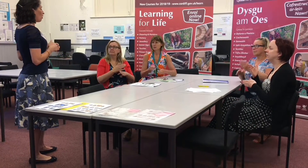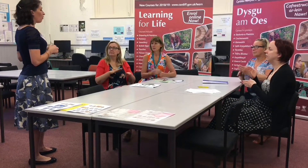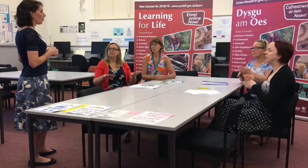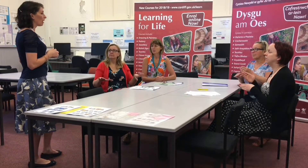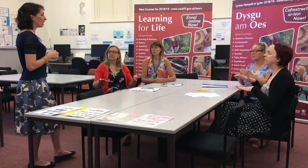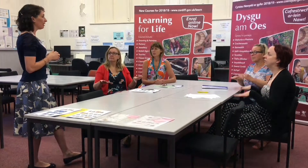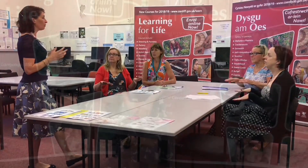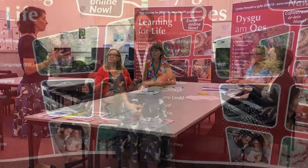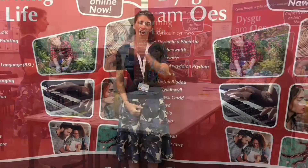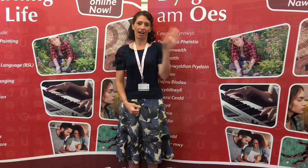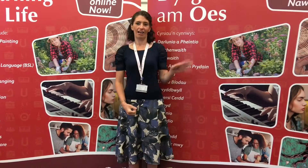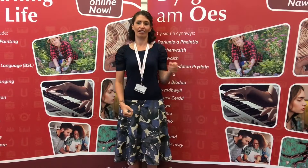Hello my name is Eleanor. Helo, Eleanor dwi.